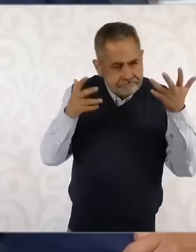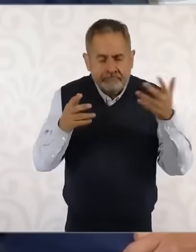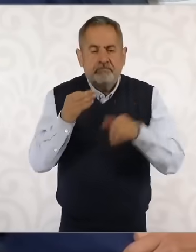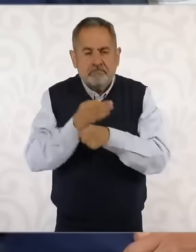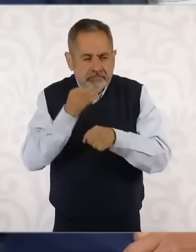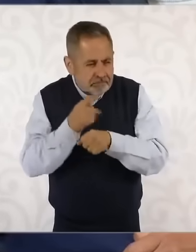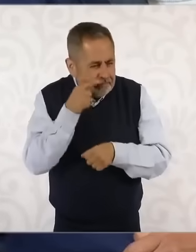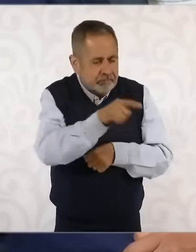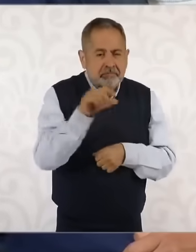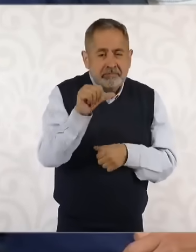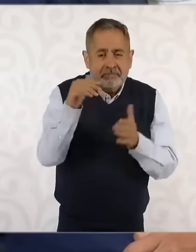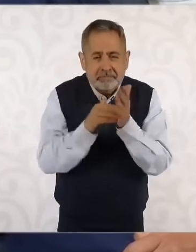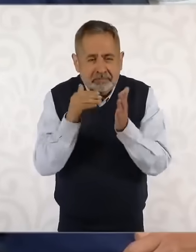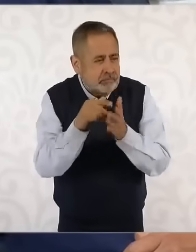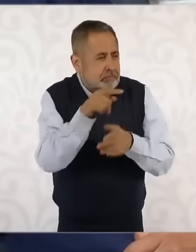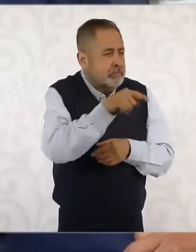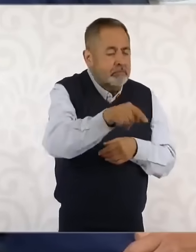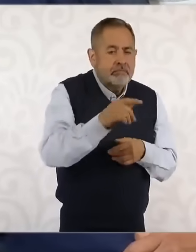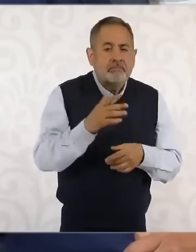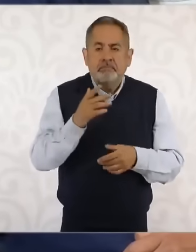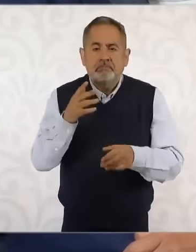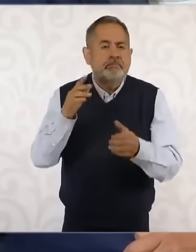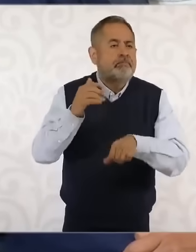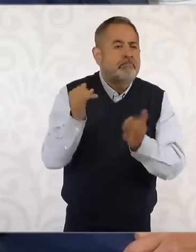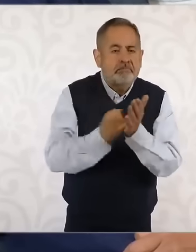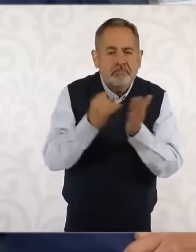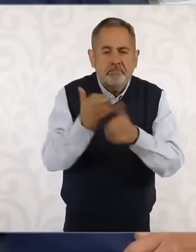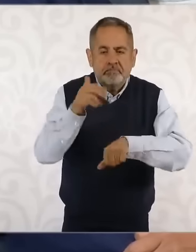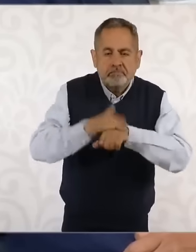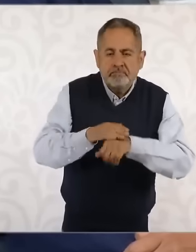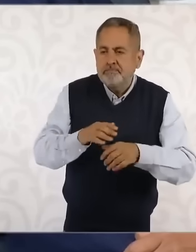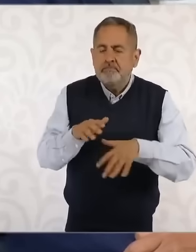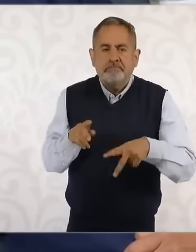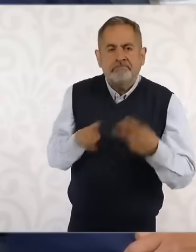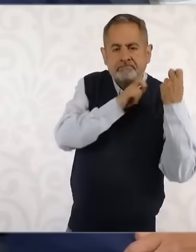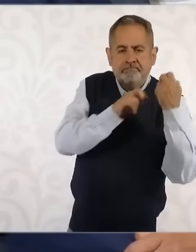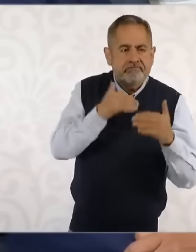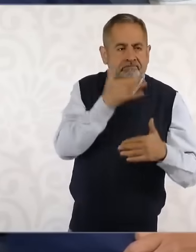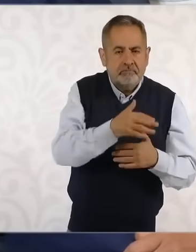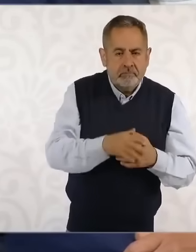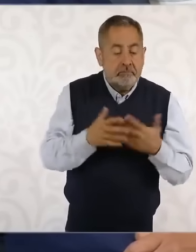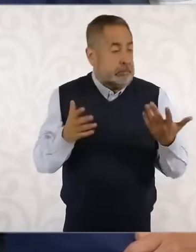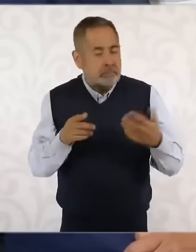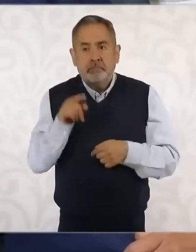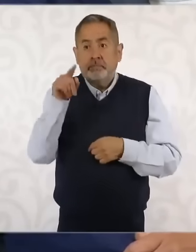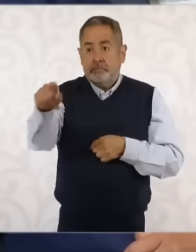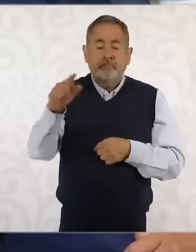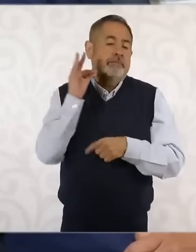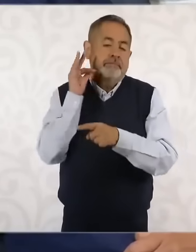por huachicol fiscal. Sin embargo, con la Fiscalía del Saliente Herzmanero, las sentencias de robo a